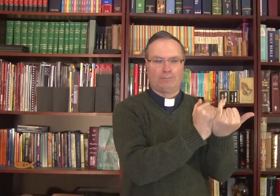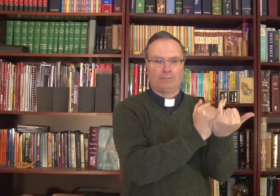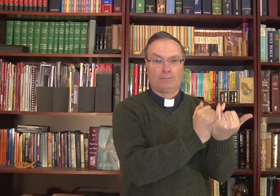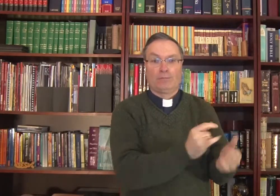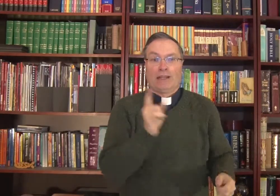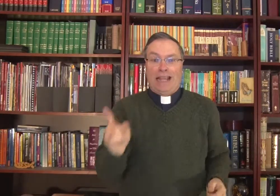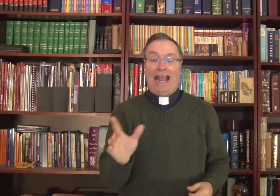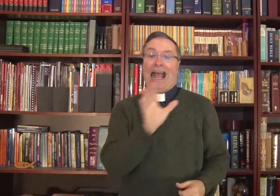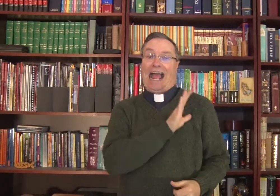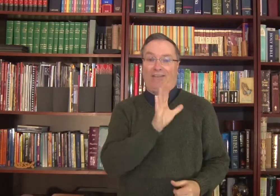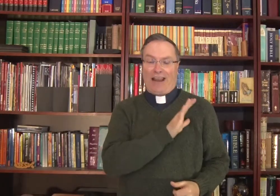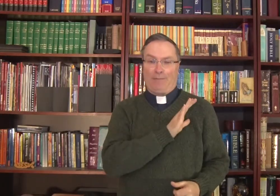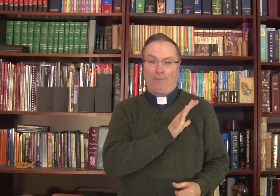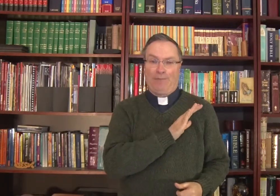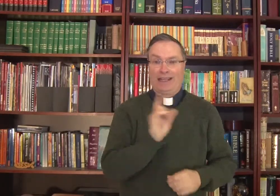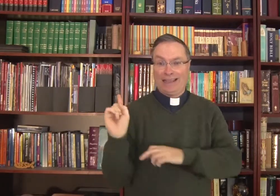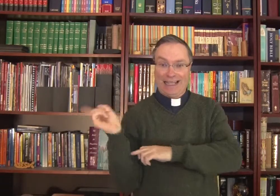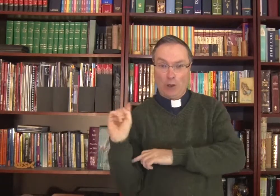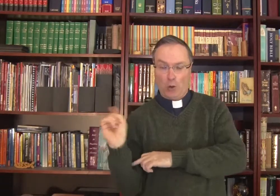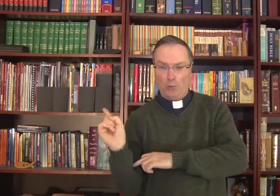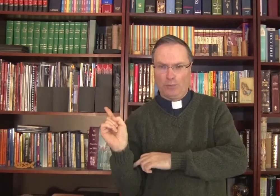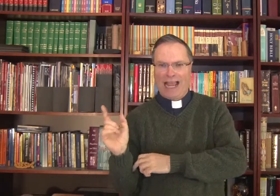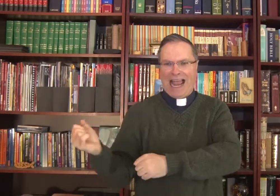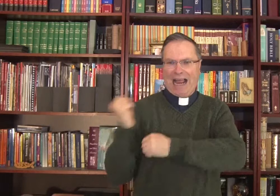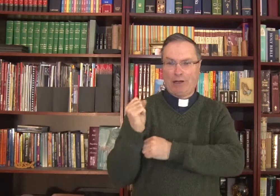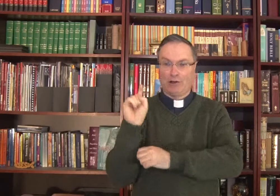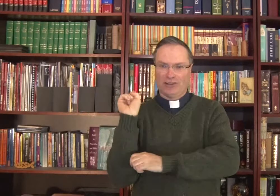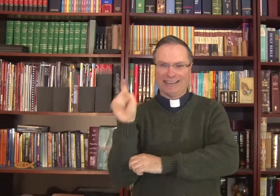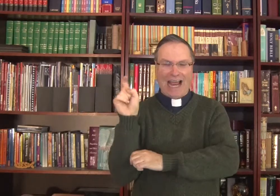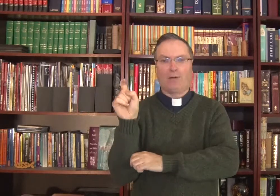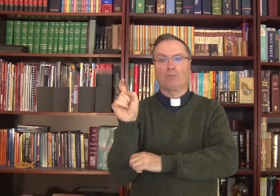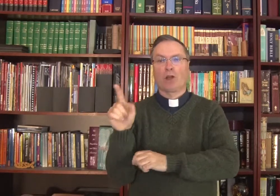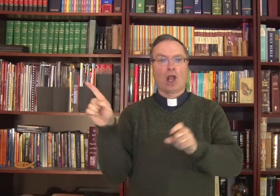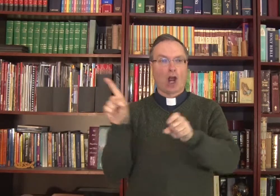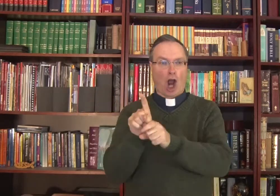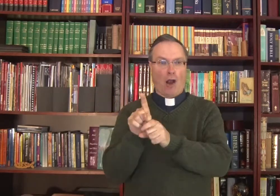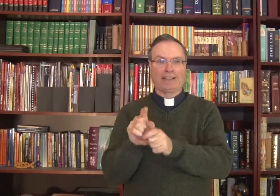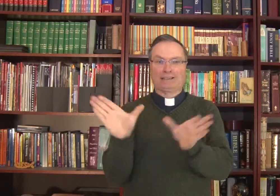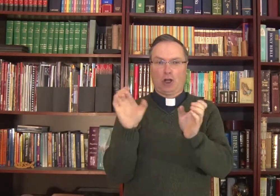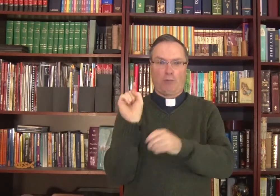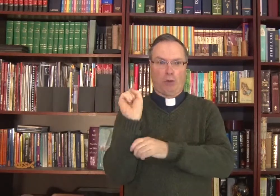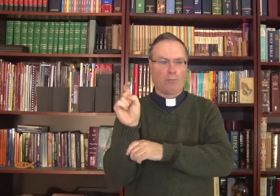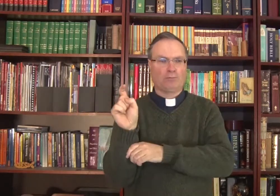Elles avaient des queues armées de dards comme les scorpions,